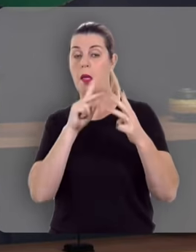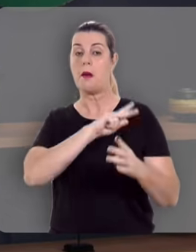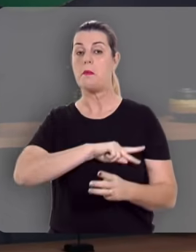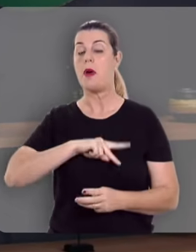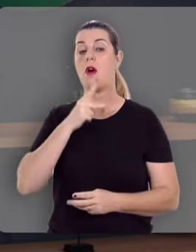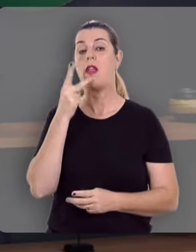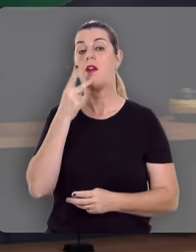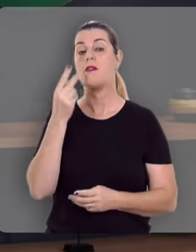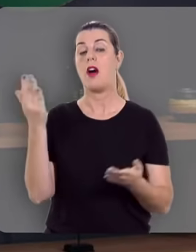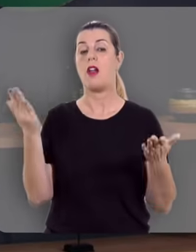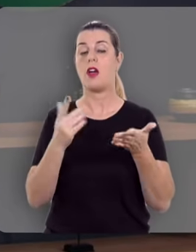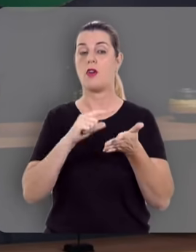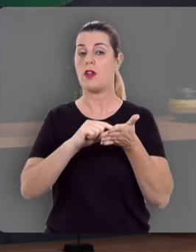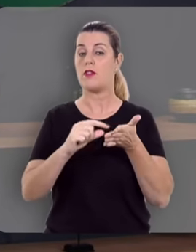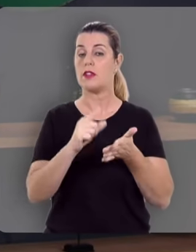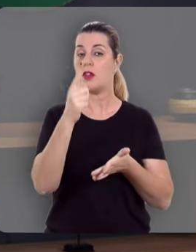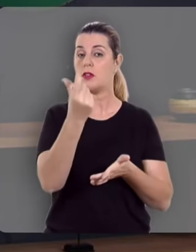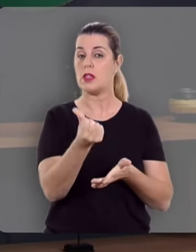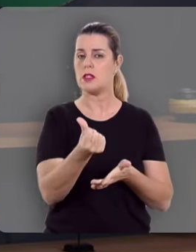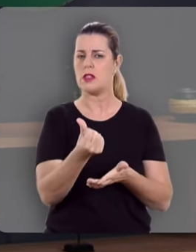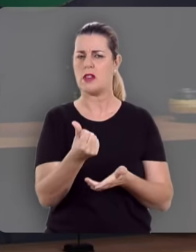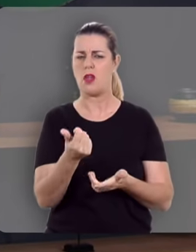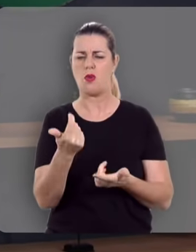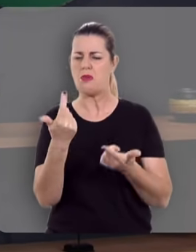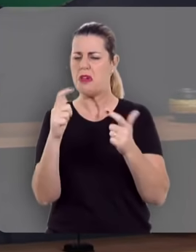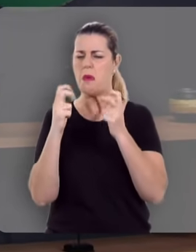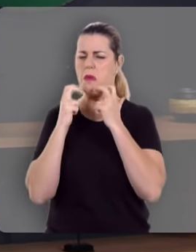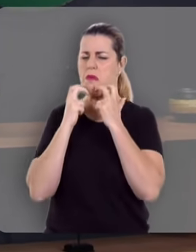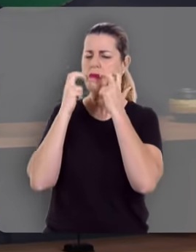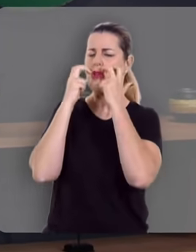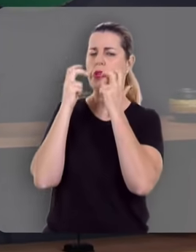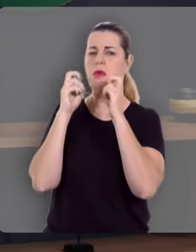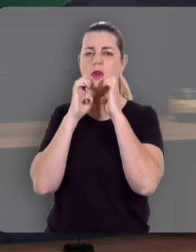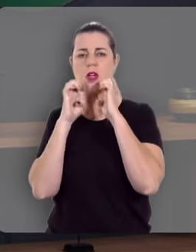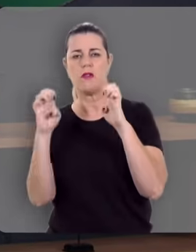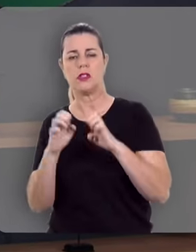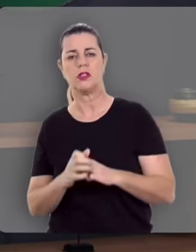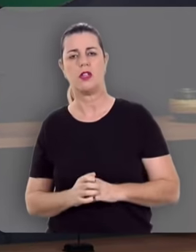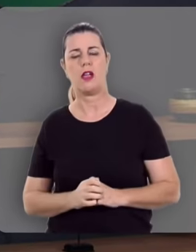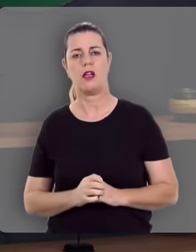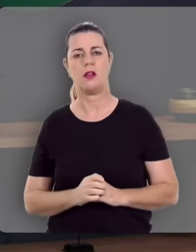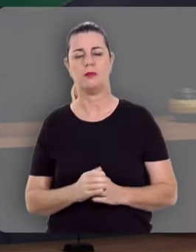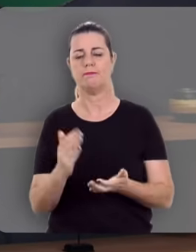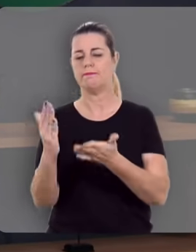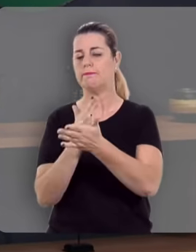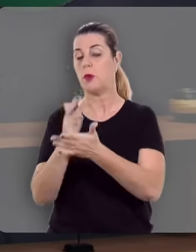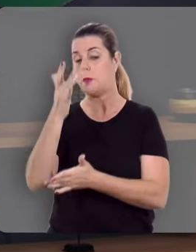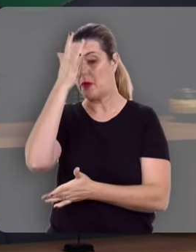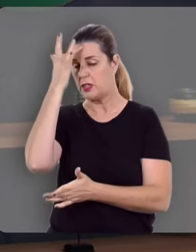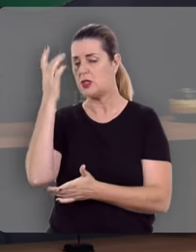vai dizer agora no verso 16 eu não me envergonho do Evangelho Há muitos são a vergonha do Evangelho